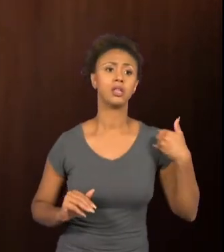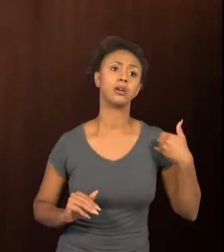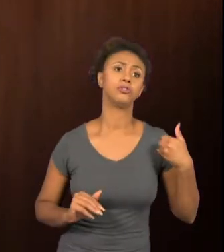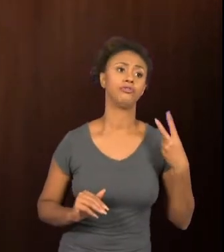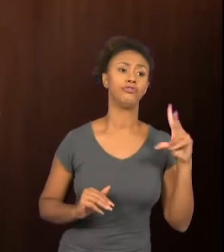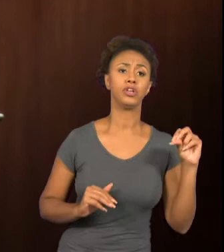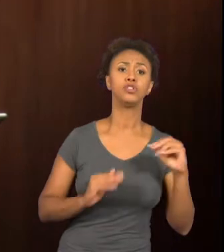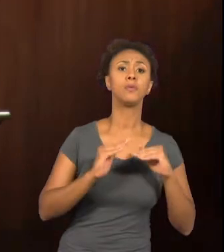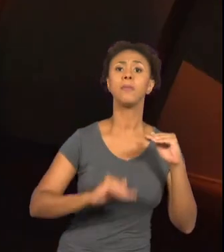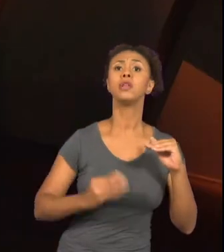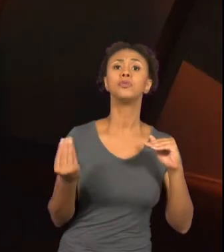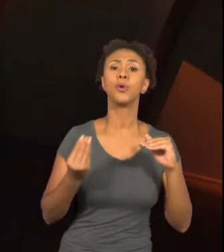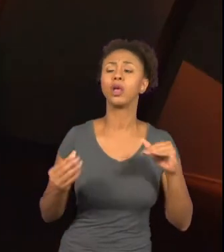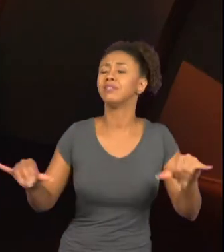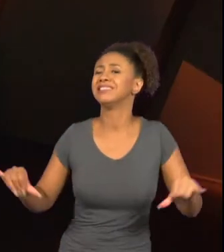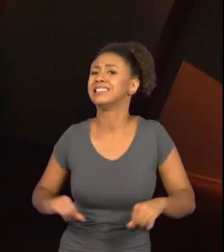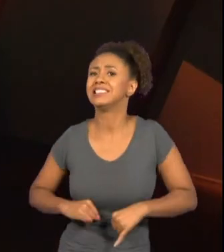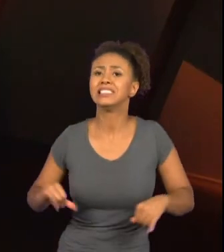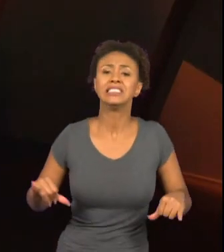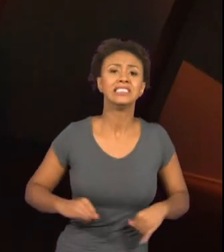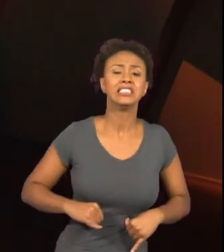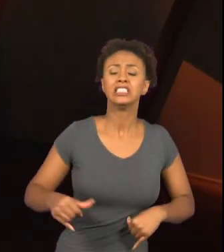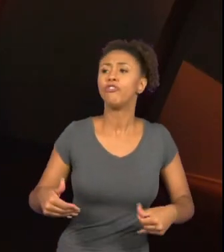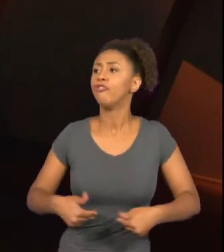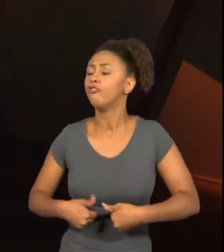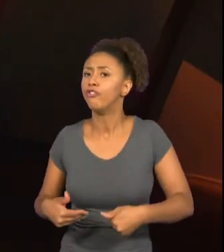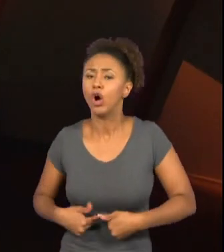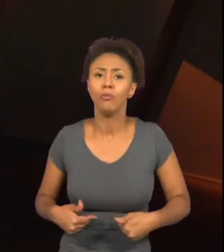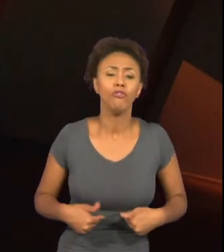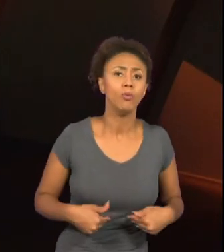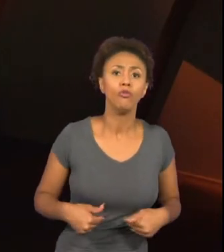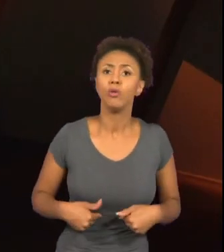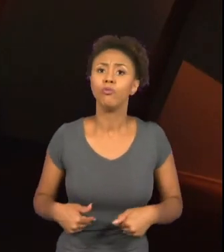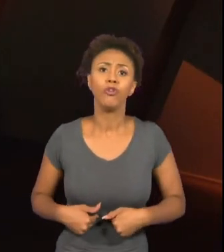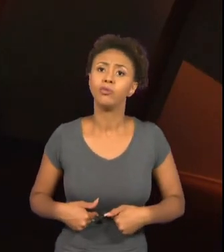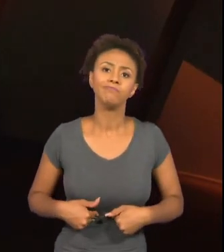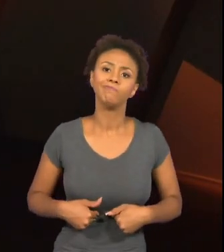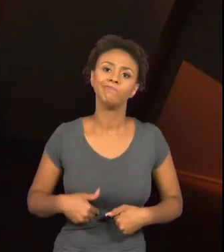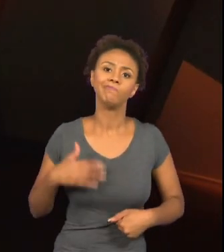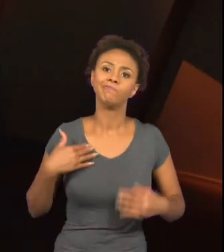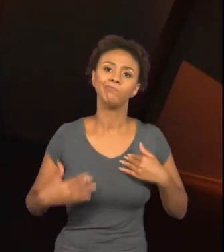E AQUI A POBREZA QUE PERSEGUE ESSES HABITANTES